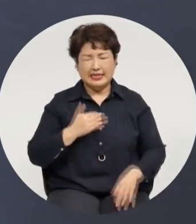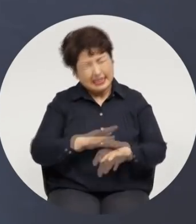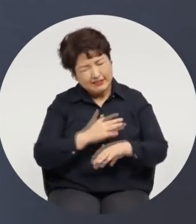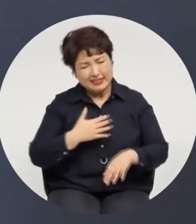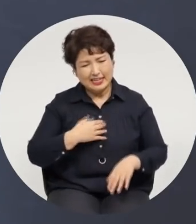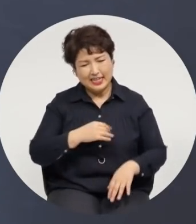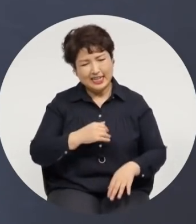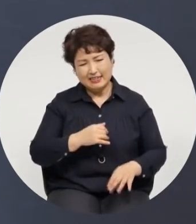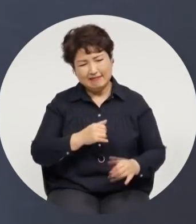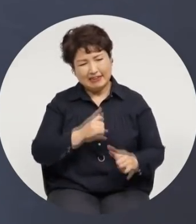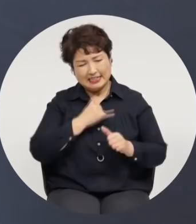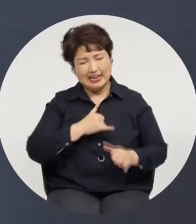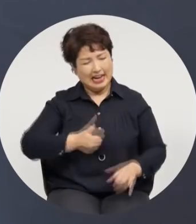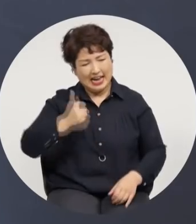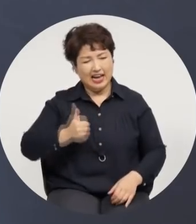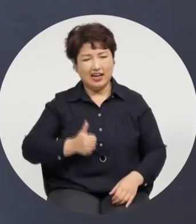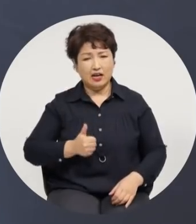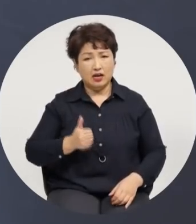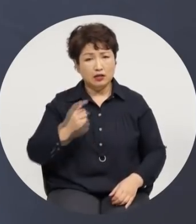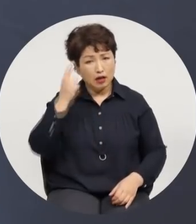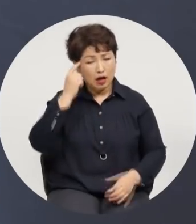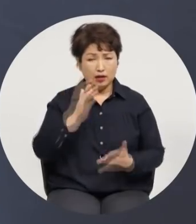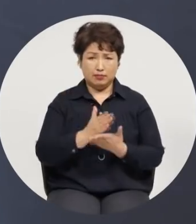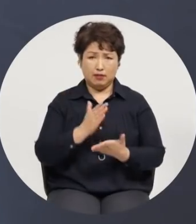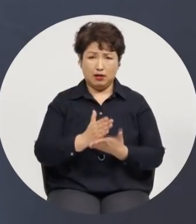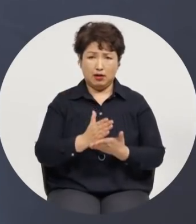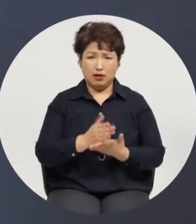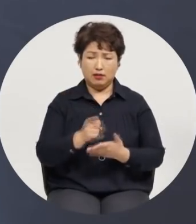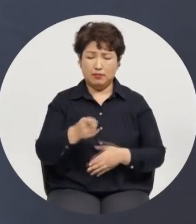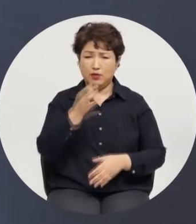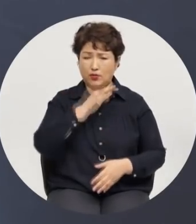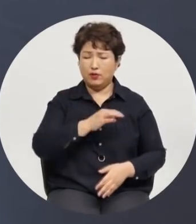(스님) 이렇게 가면 안 돼요 (질문자) 네 (스님) 그러면 거꾸로 가는 거예요